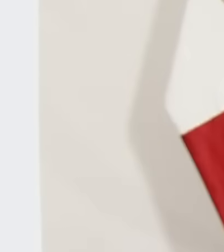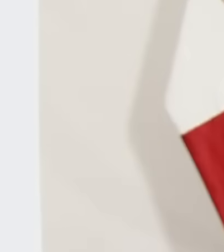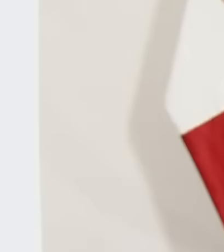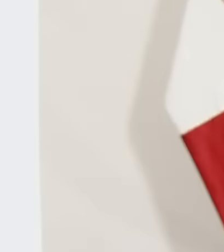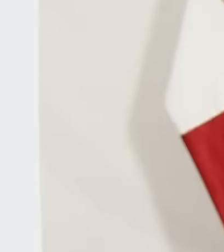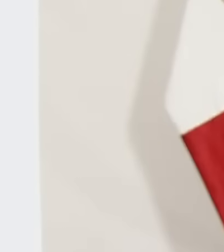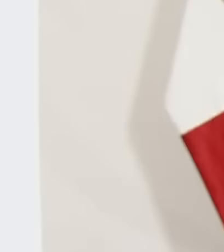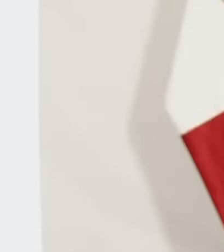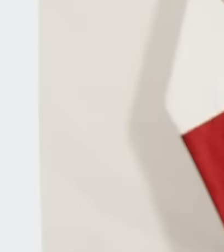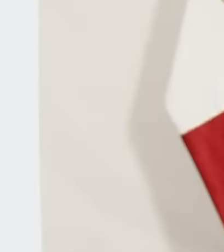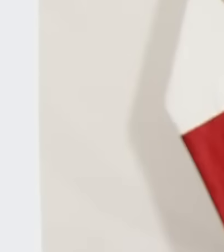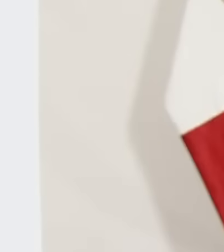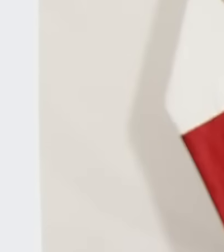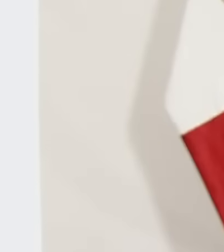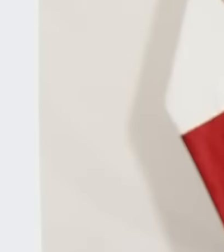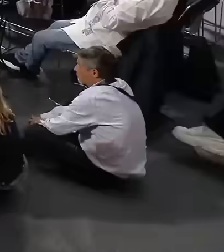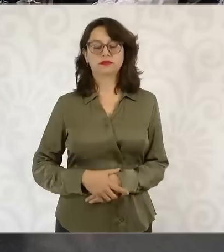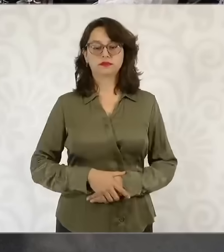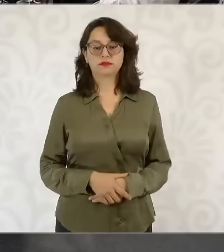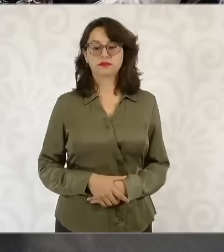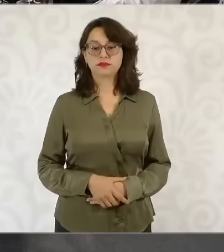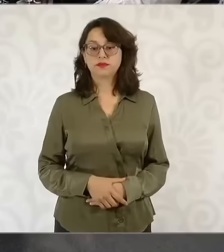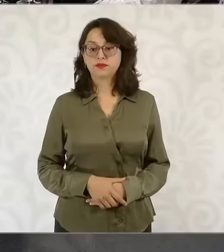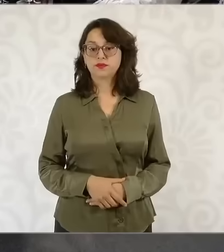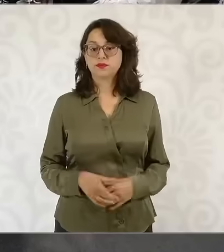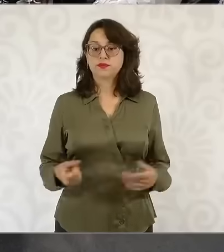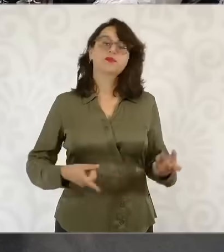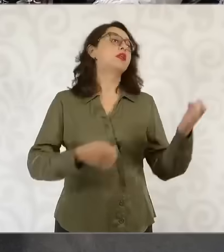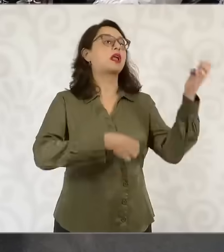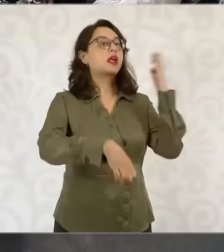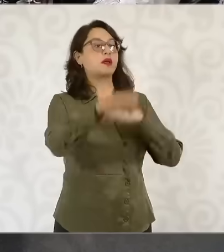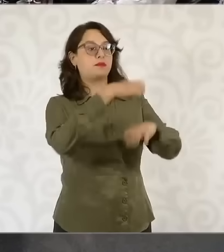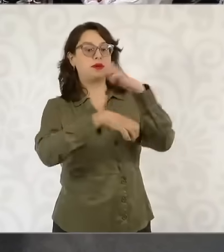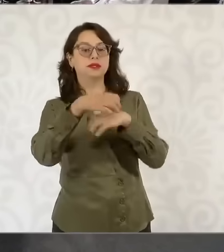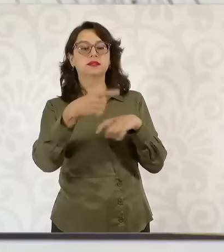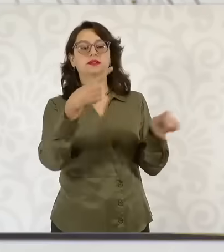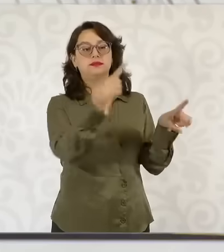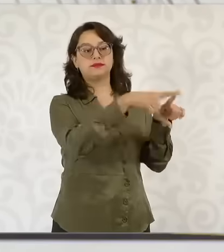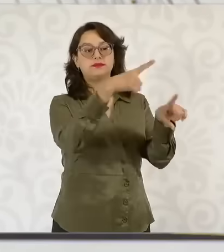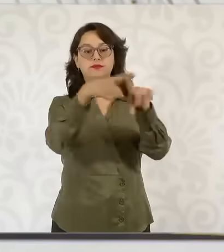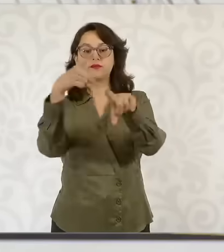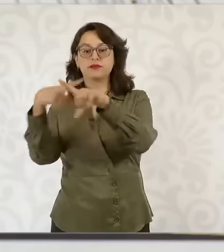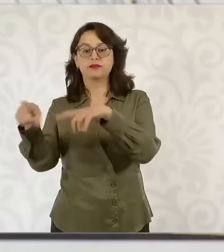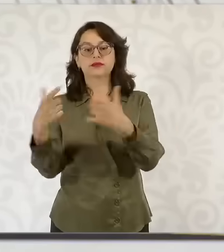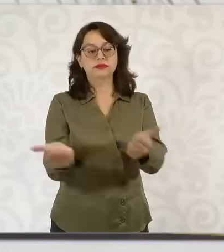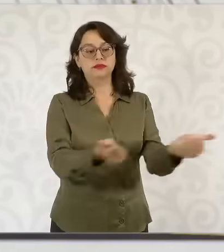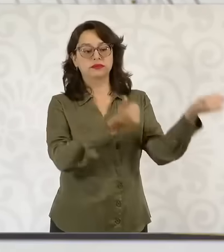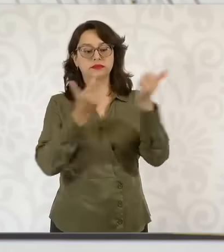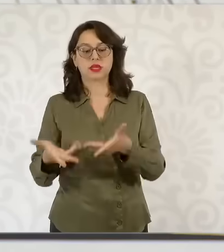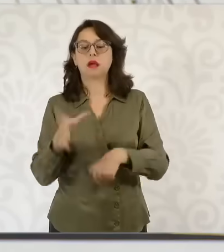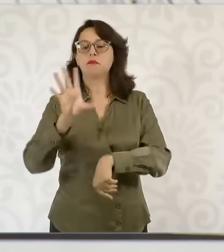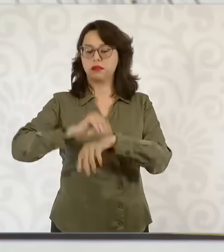de esas empresas que tienen permiso de importación, si reportan que importaron otra cosa,